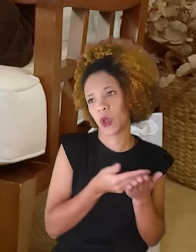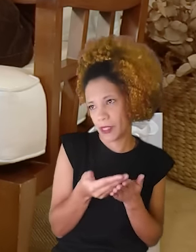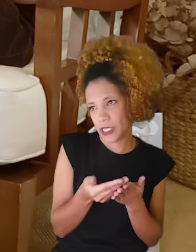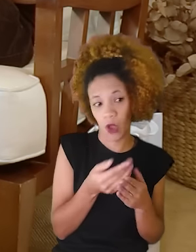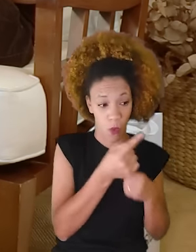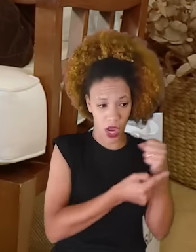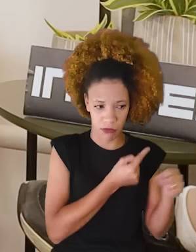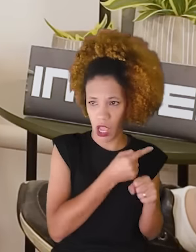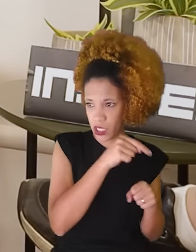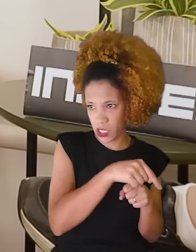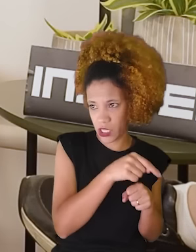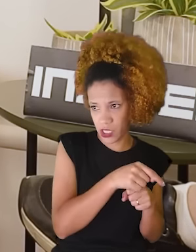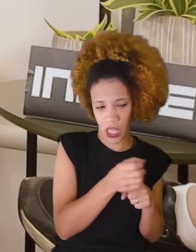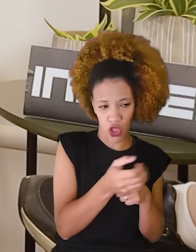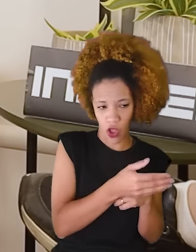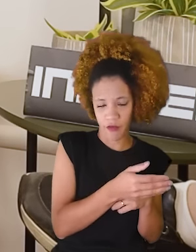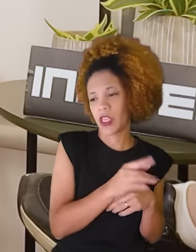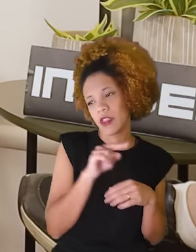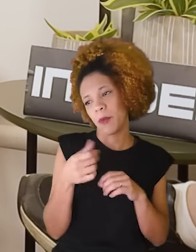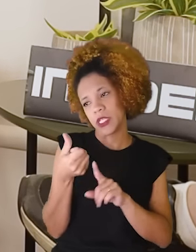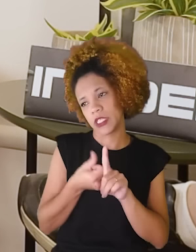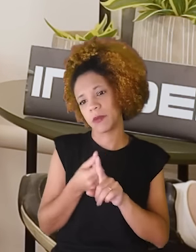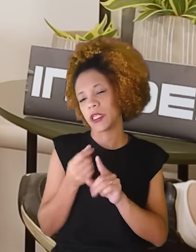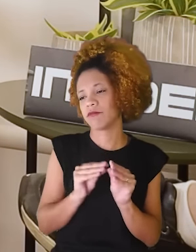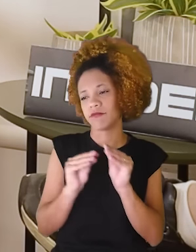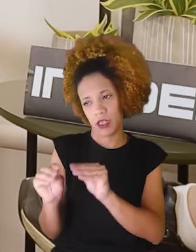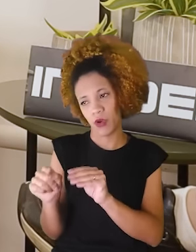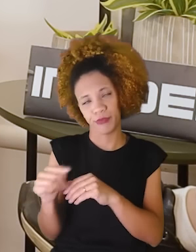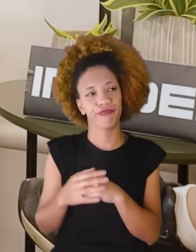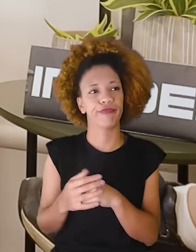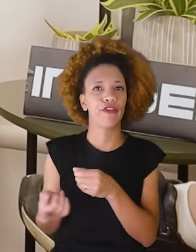do meu pai aí eu falei bom se eu ficar com alguém eu não vou trazer aqui na casa dos meus pais né